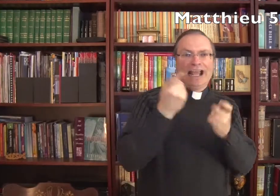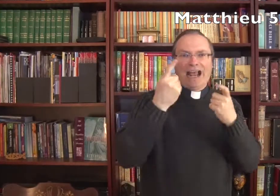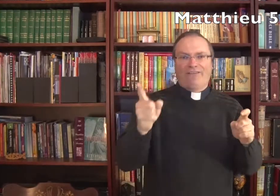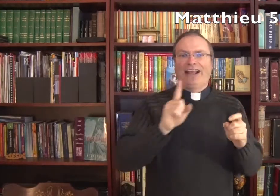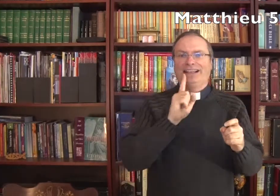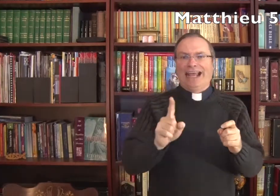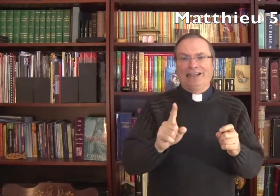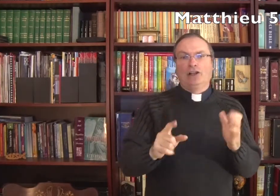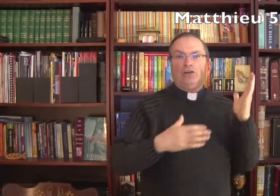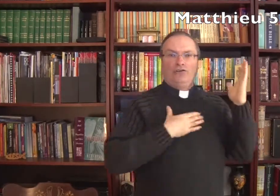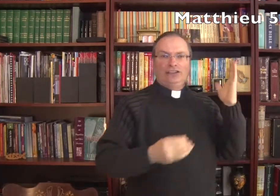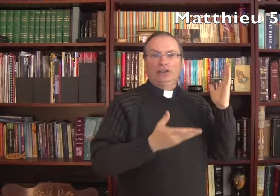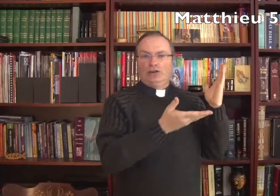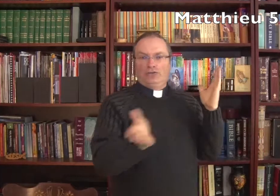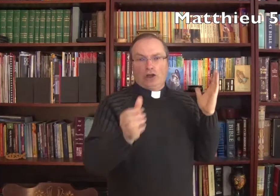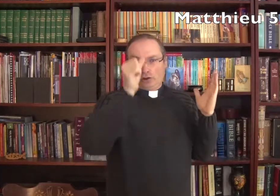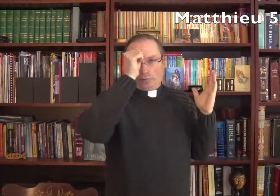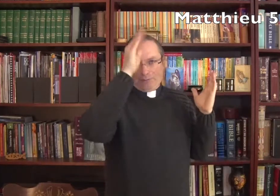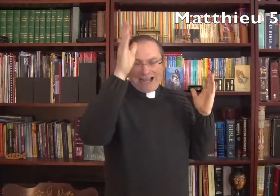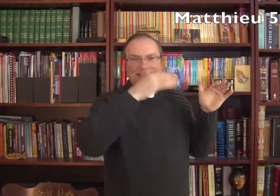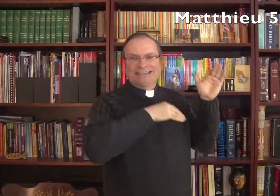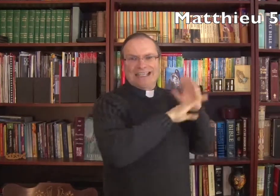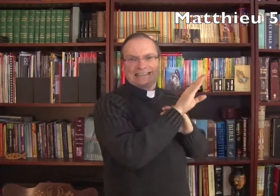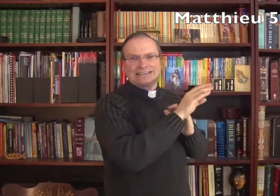afin d’être les fils de votre Père céleste.